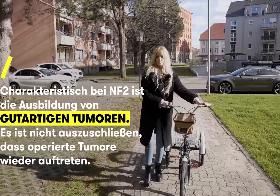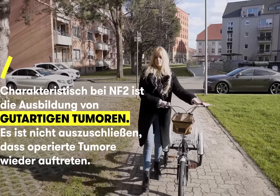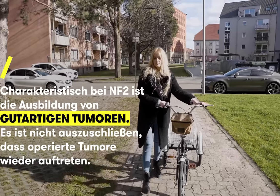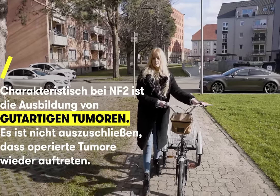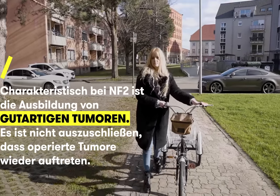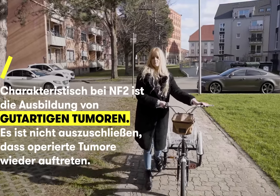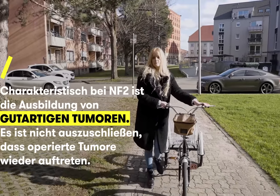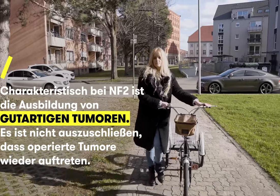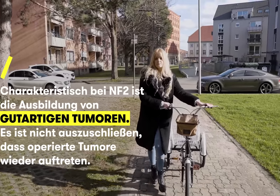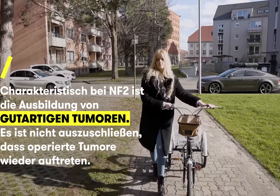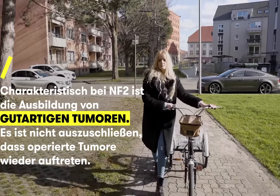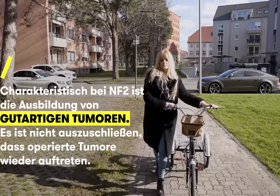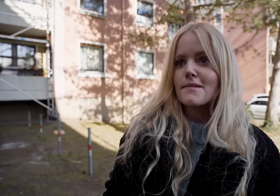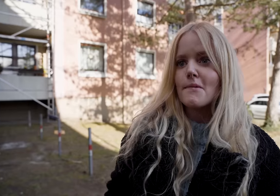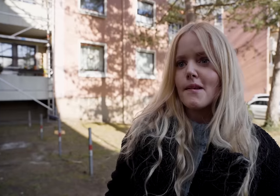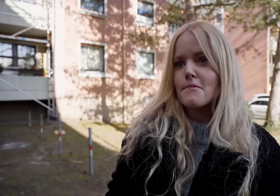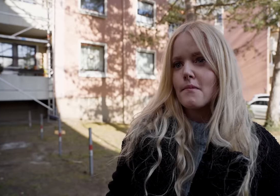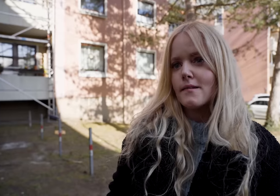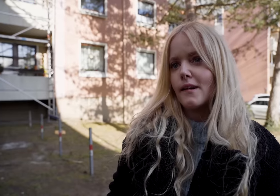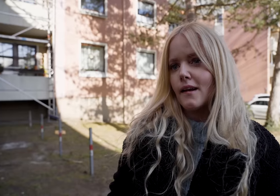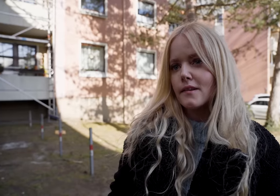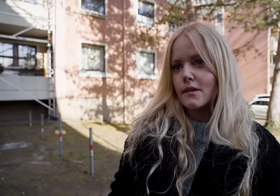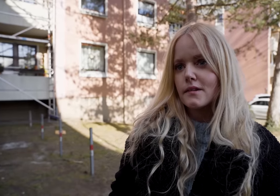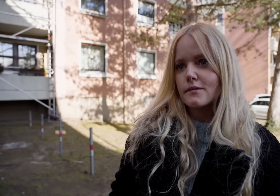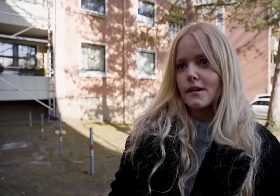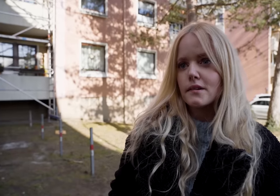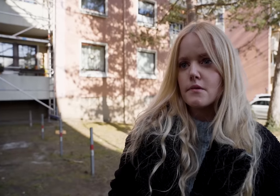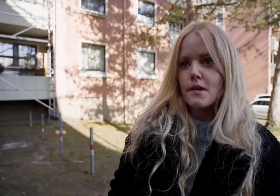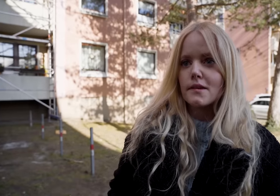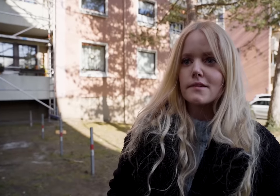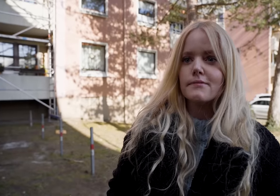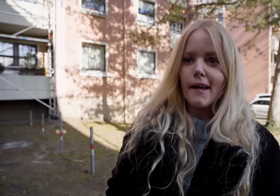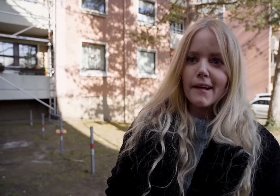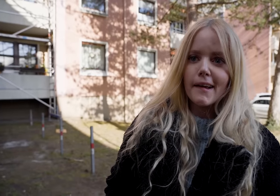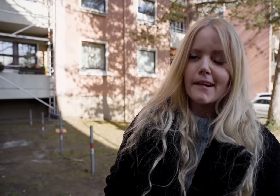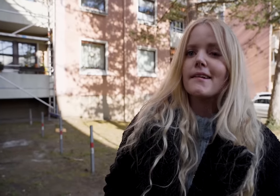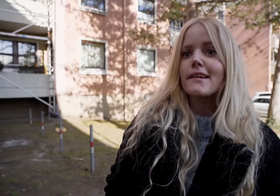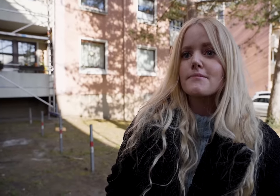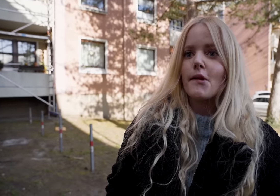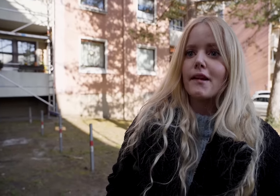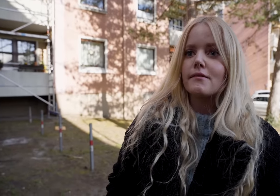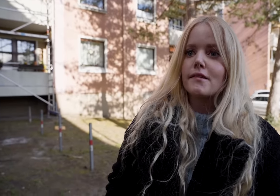(Dynamische Musik) Ja, ich hab Probleme mit meinem Gleichgewicht, deswegen sind für mich zwei Räder nicht möglich,